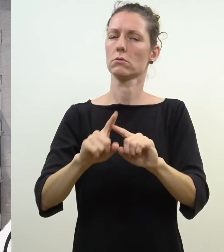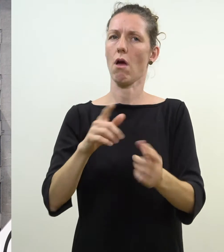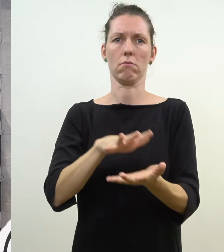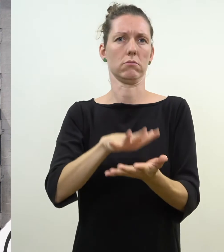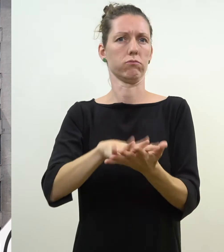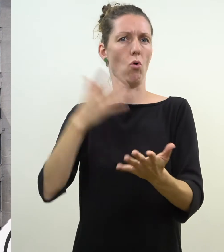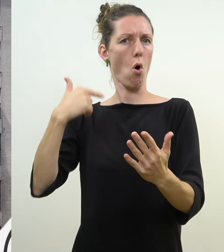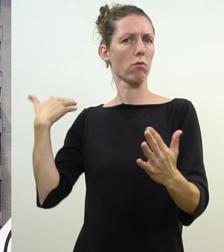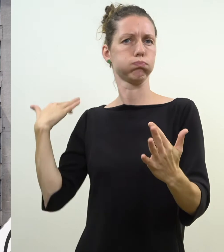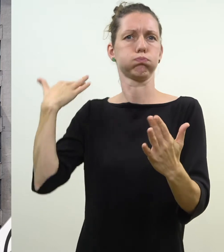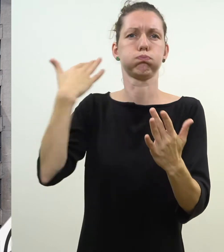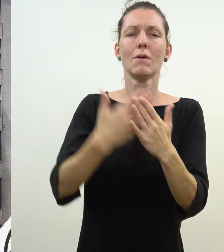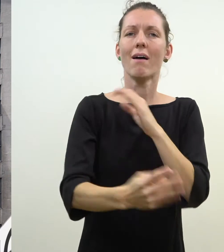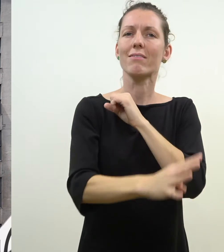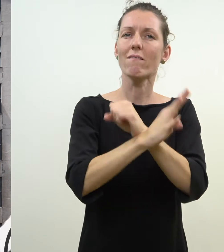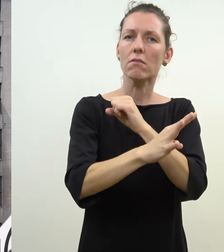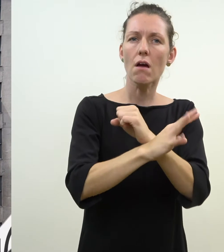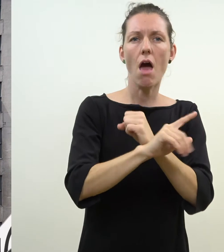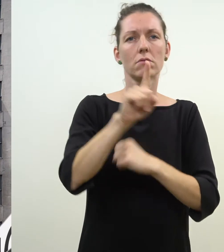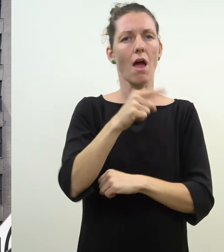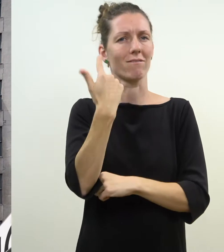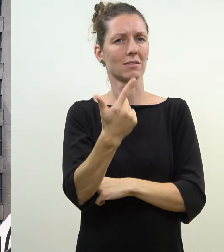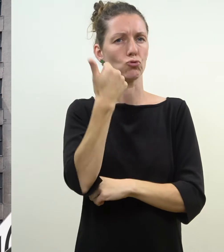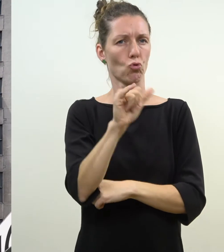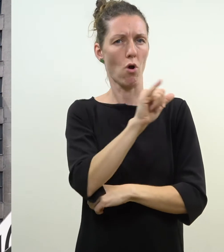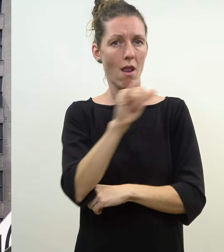z 19. století a 20. století